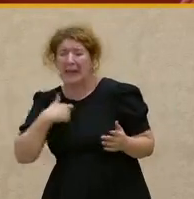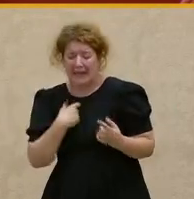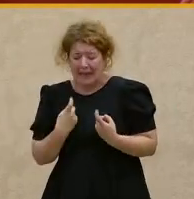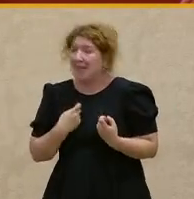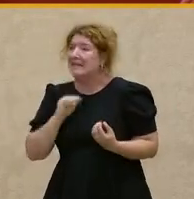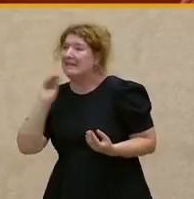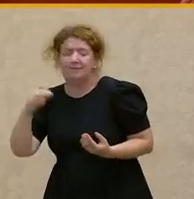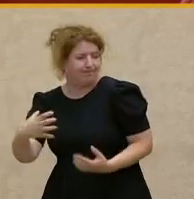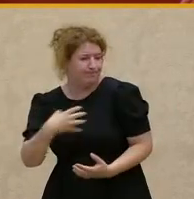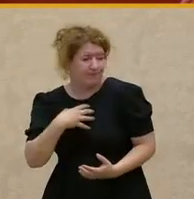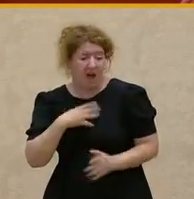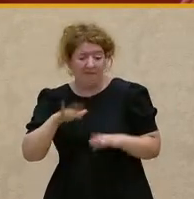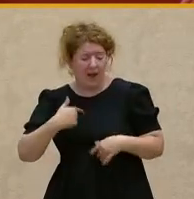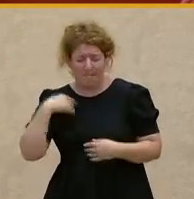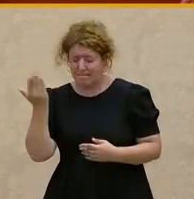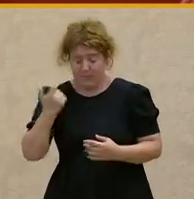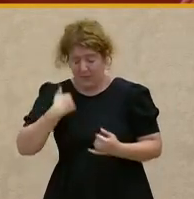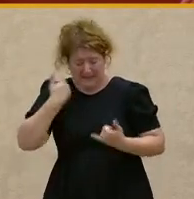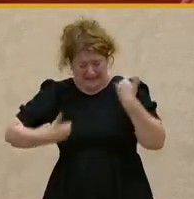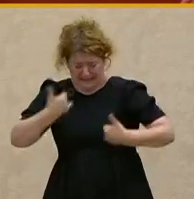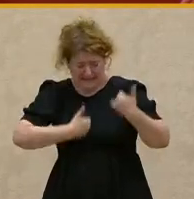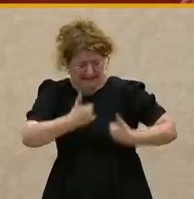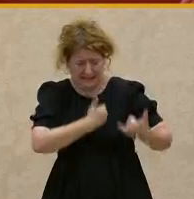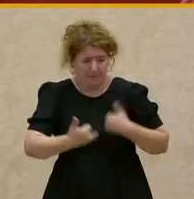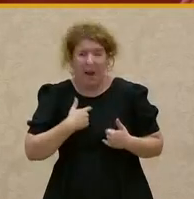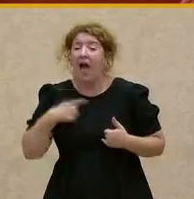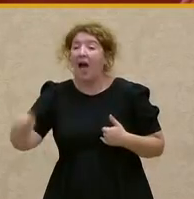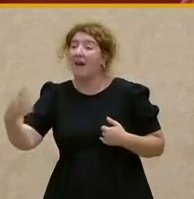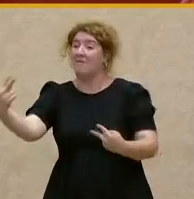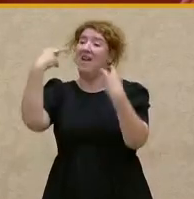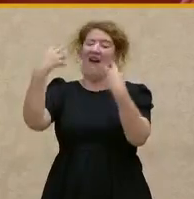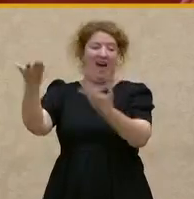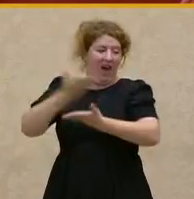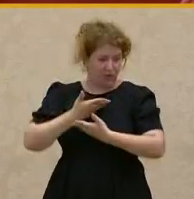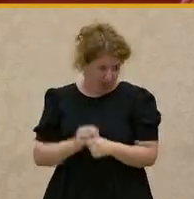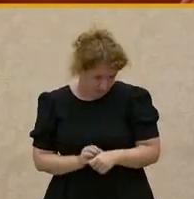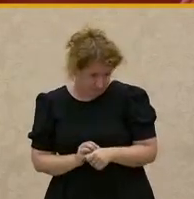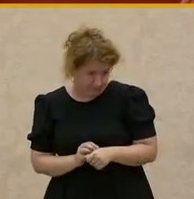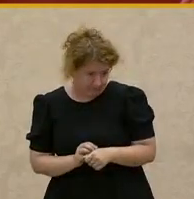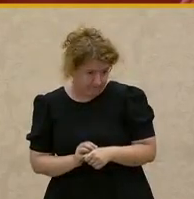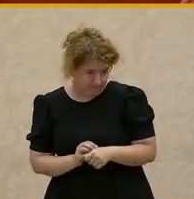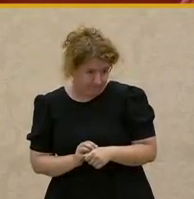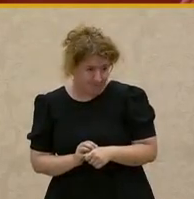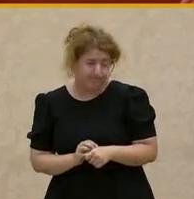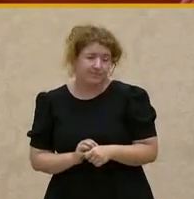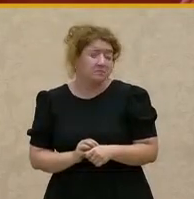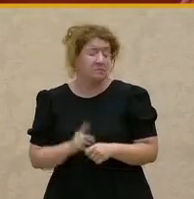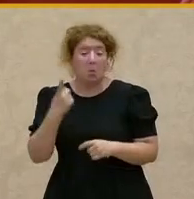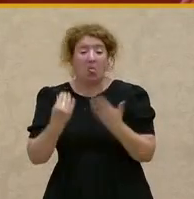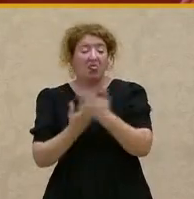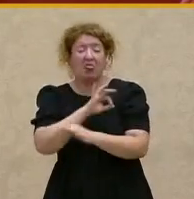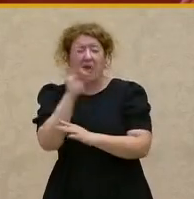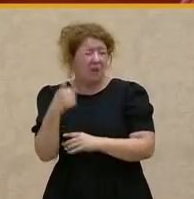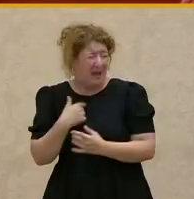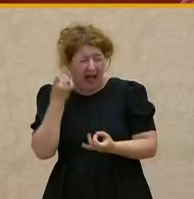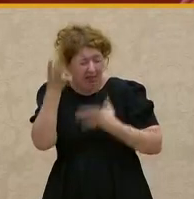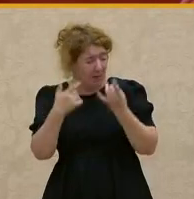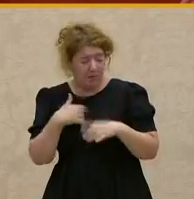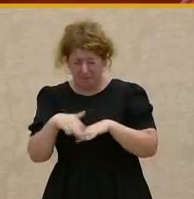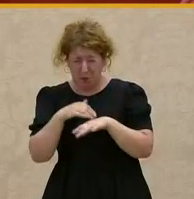puedo autoagredirme en el día a día. El resto de actividades se convierte en confusas. Los